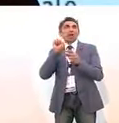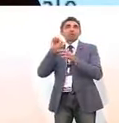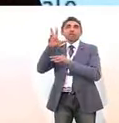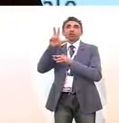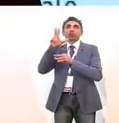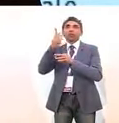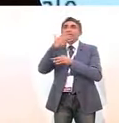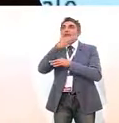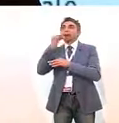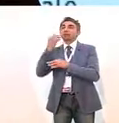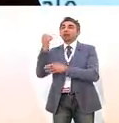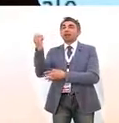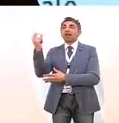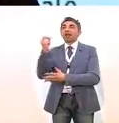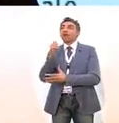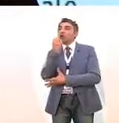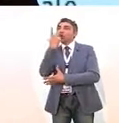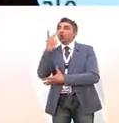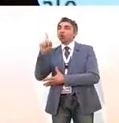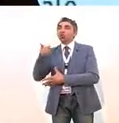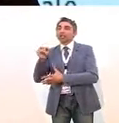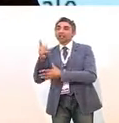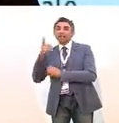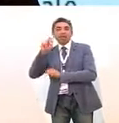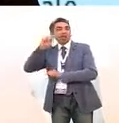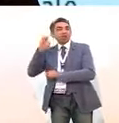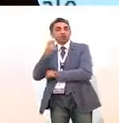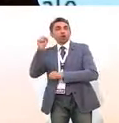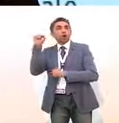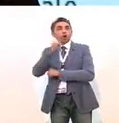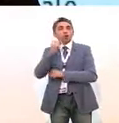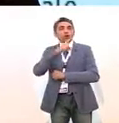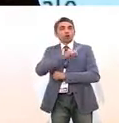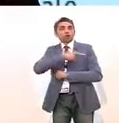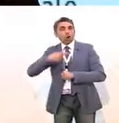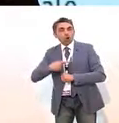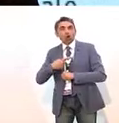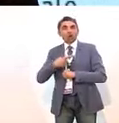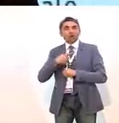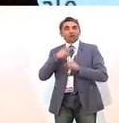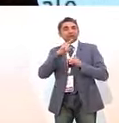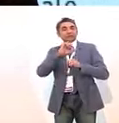è, è la bellezza che vince contro il dolore, la disperazione. È la resilienza, la forza